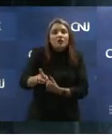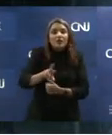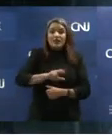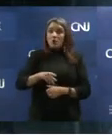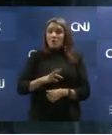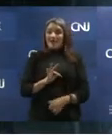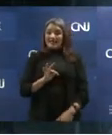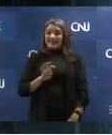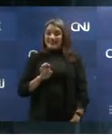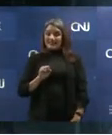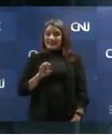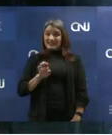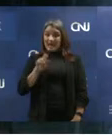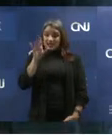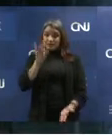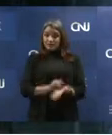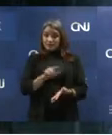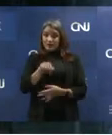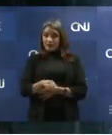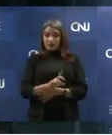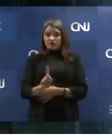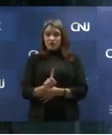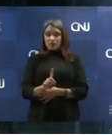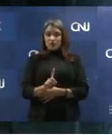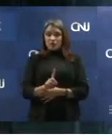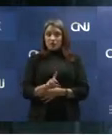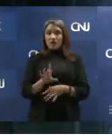É tão somente a aplicação daquilo que está expresso na Loman.